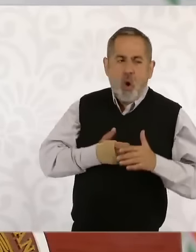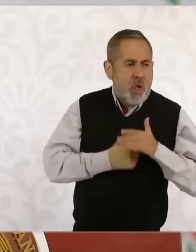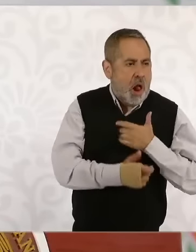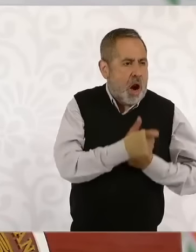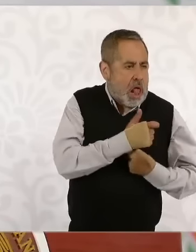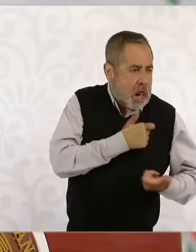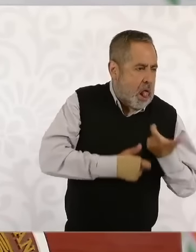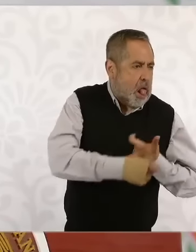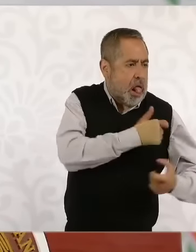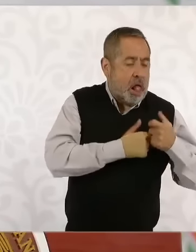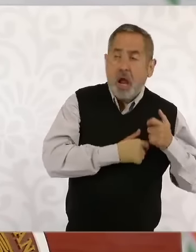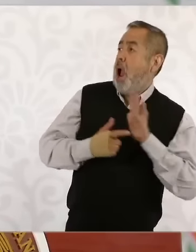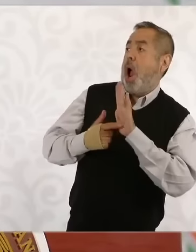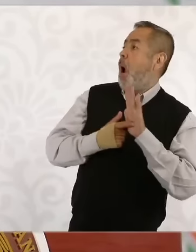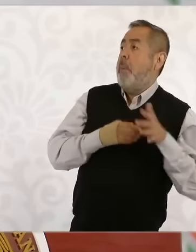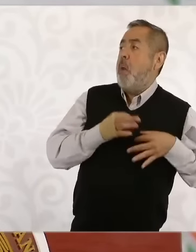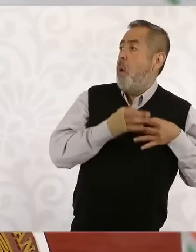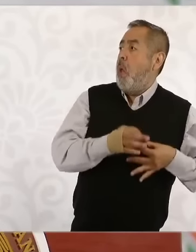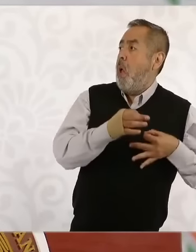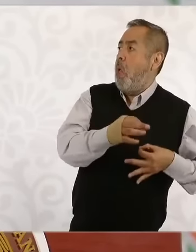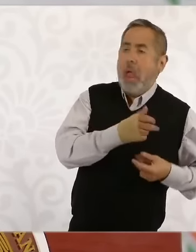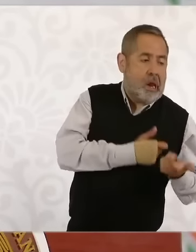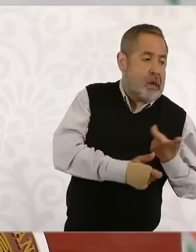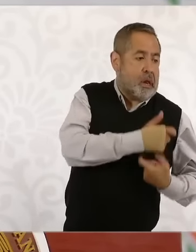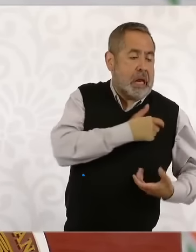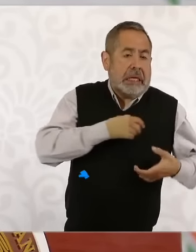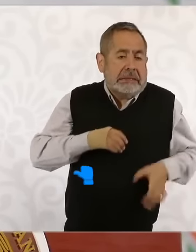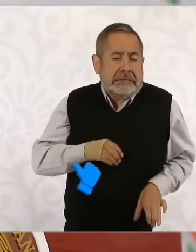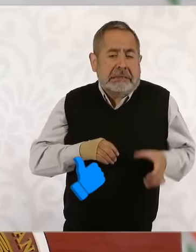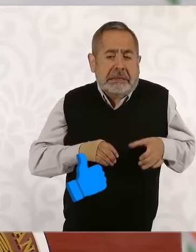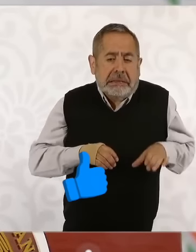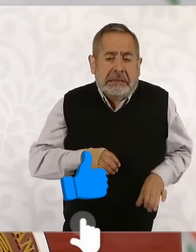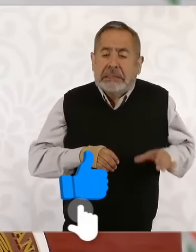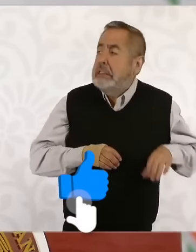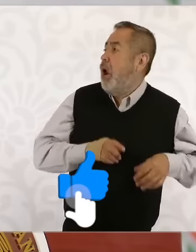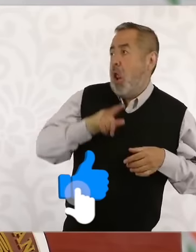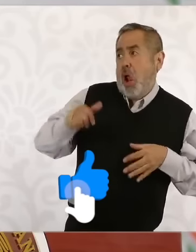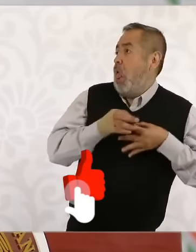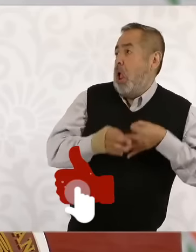que todas y todos nosotros podemos estar de acuerdo que una institución tan noble como el